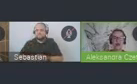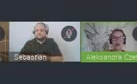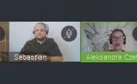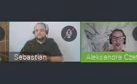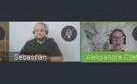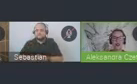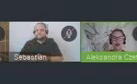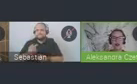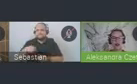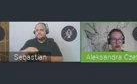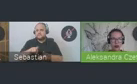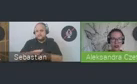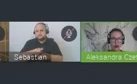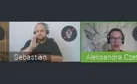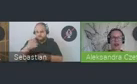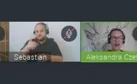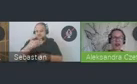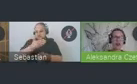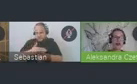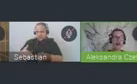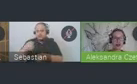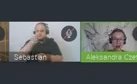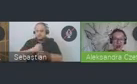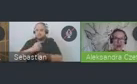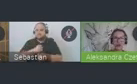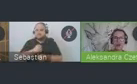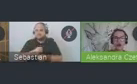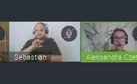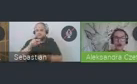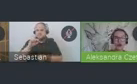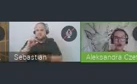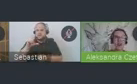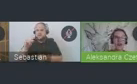Też będziemy na pewno kontynuować prace w SpołEdzie,